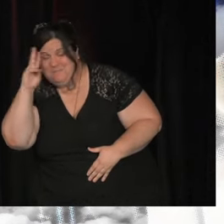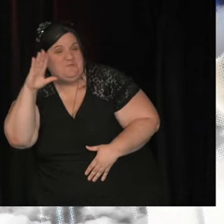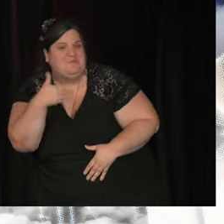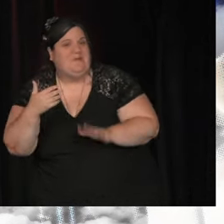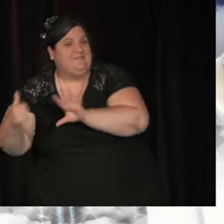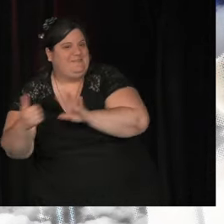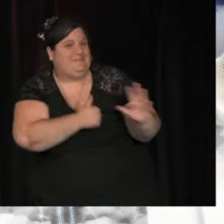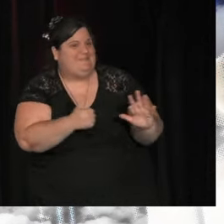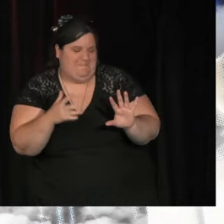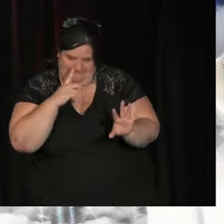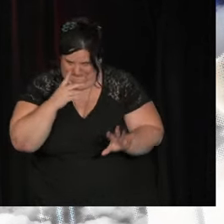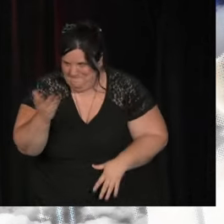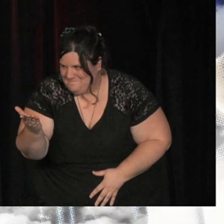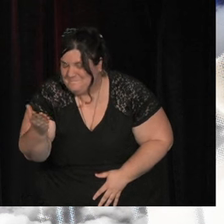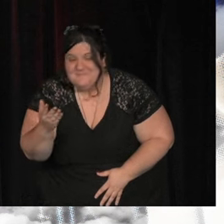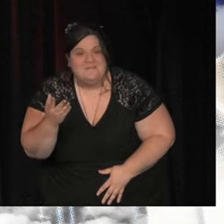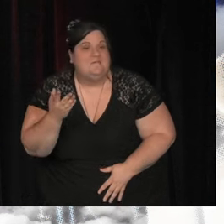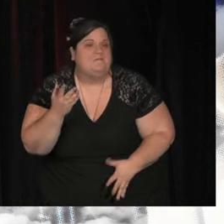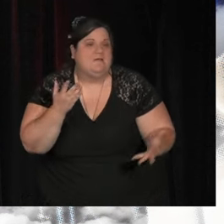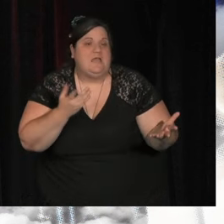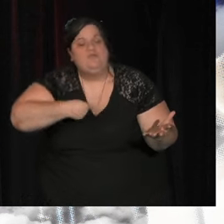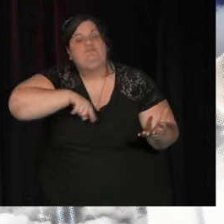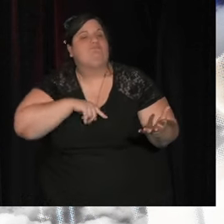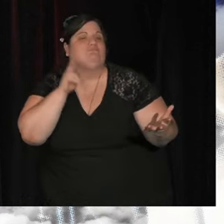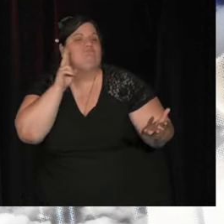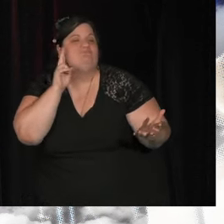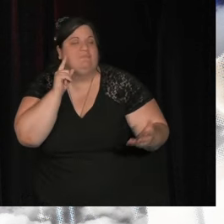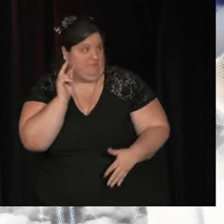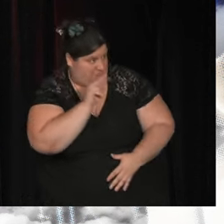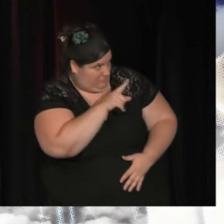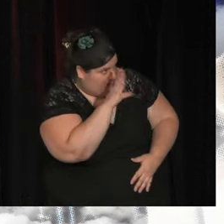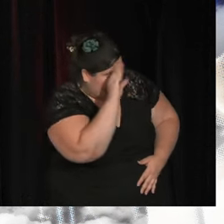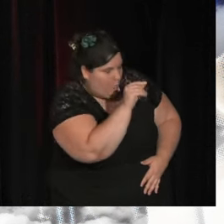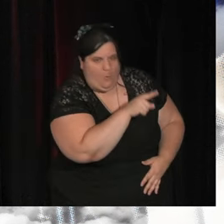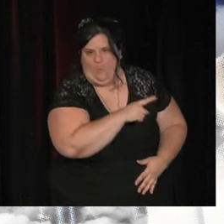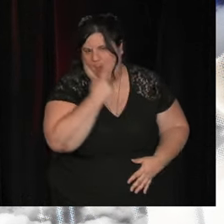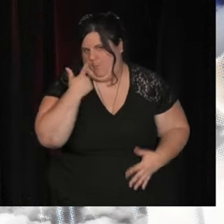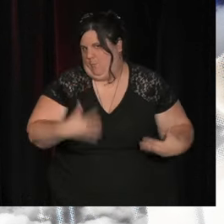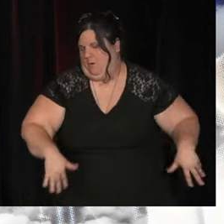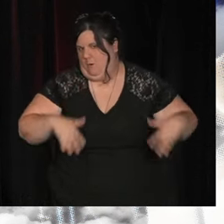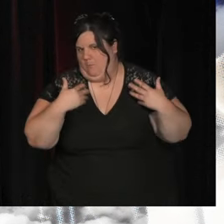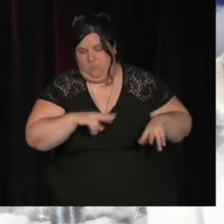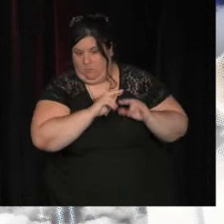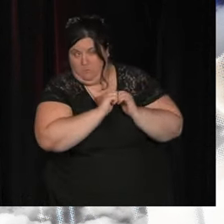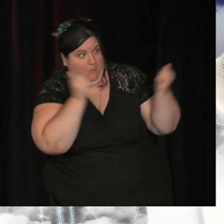Et quand tu regardes les pros jouer, c'est assez fou de voir la méta, de voir des gens qui poussent le jeu dans ses retranchements où tu